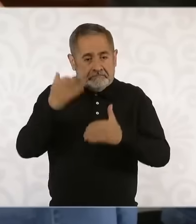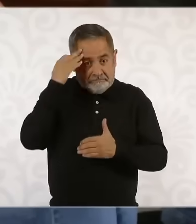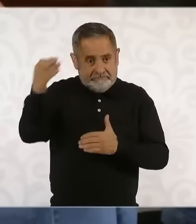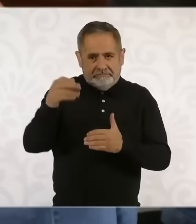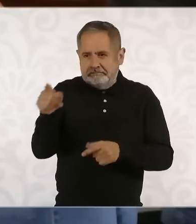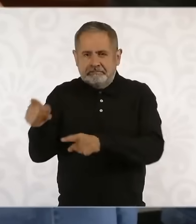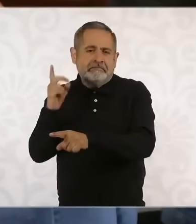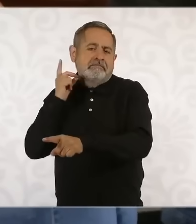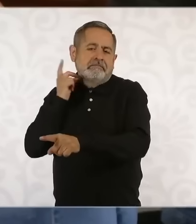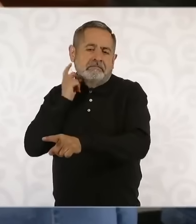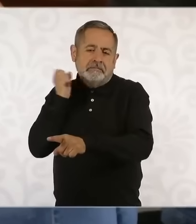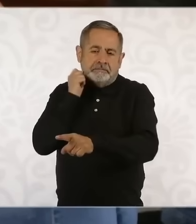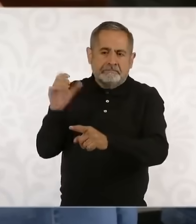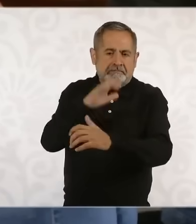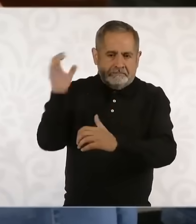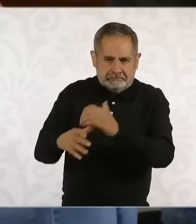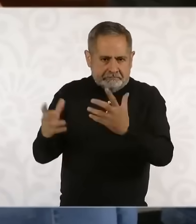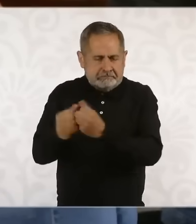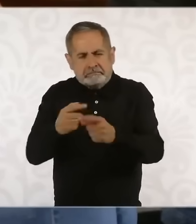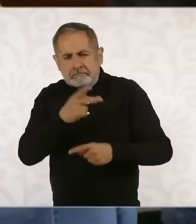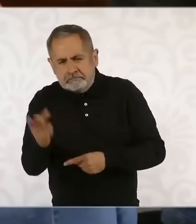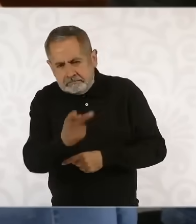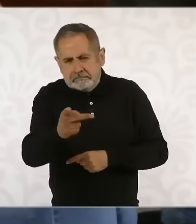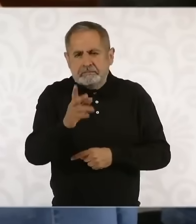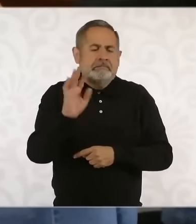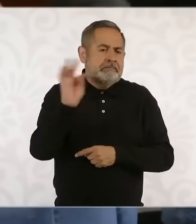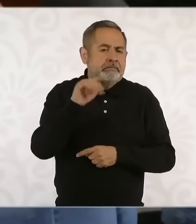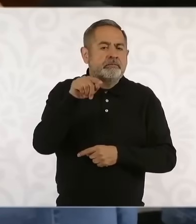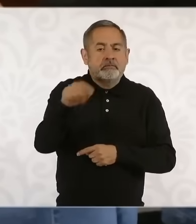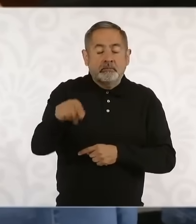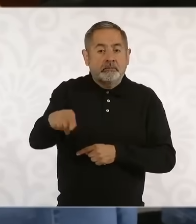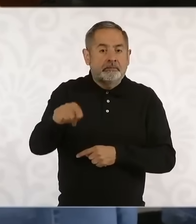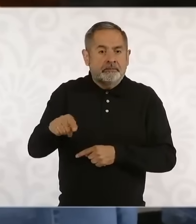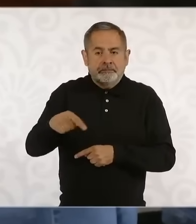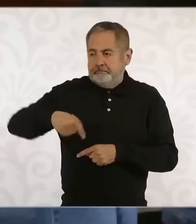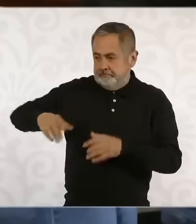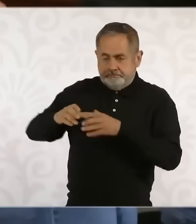cámaras del Congreso de la Unión. preguntarle si desde el ejecutivo se contempla el envío de